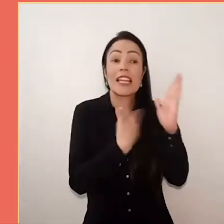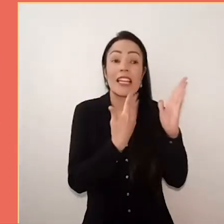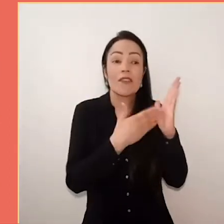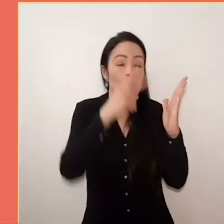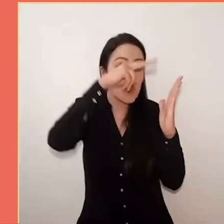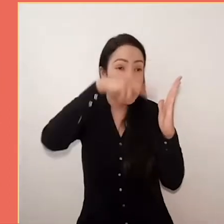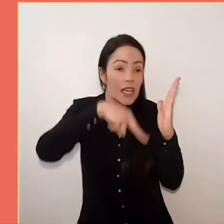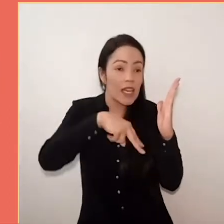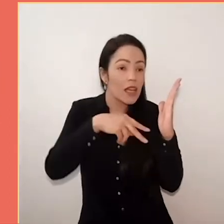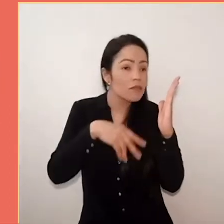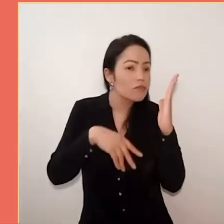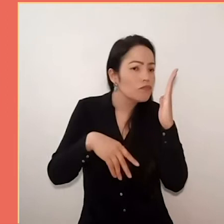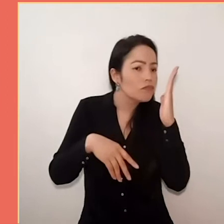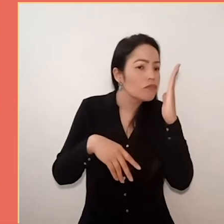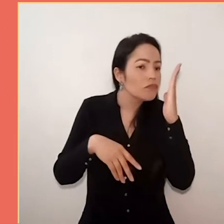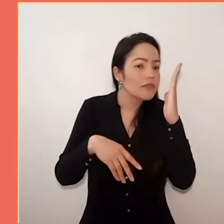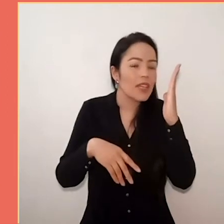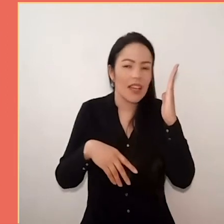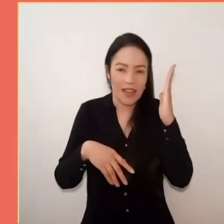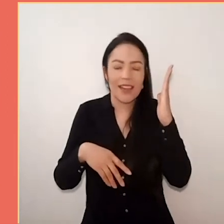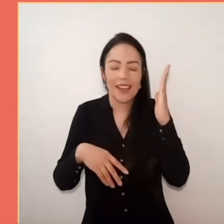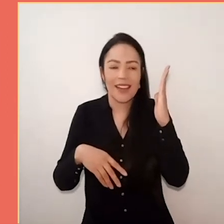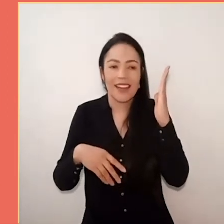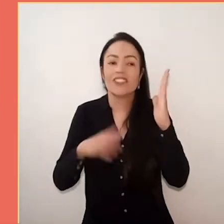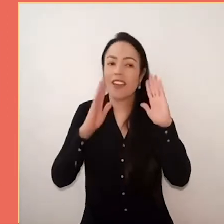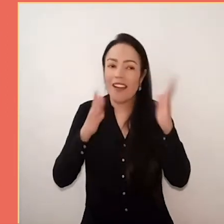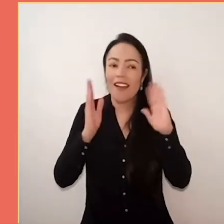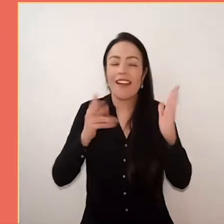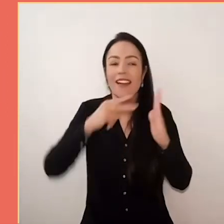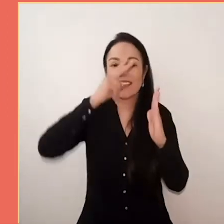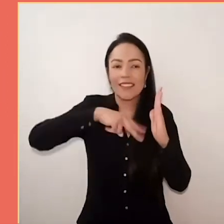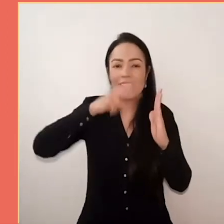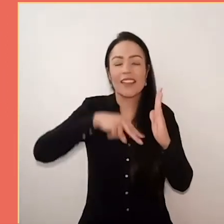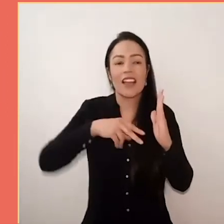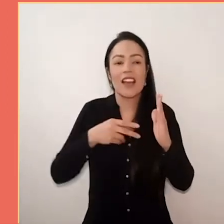por causa dos livros de Salgari que eu havia lido, que fala muito em selva,